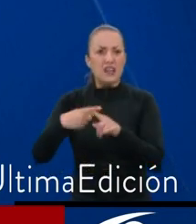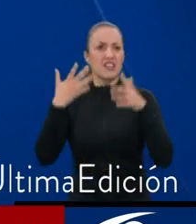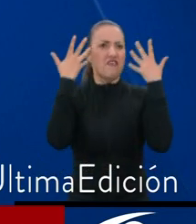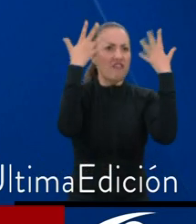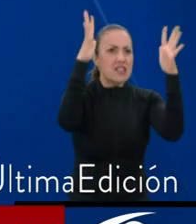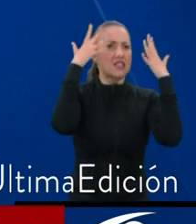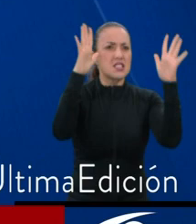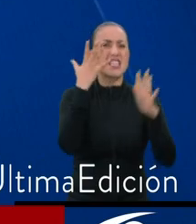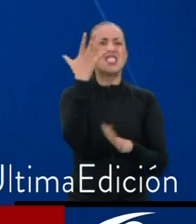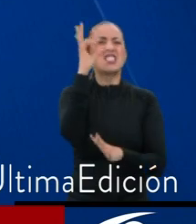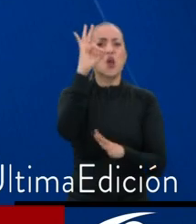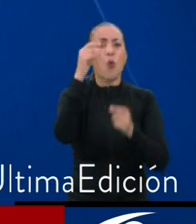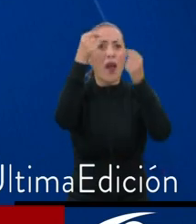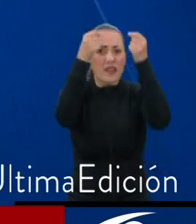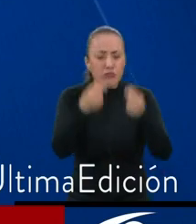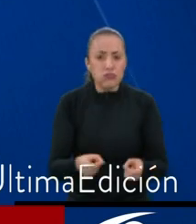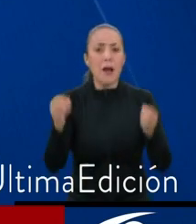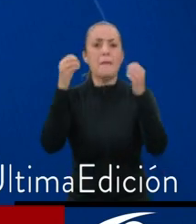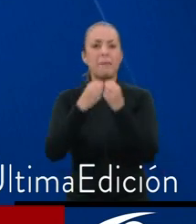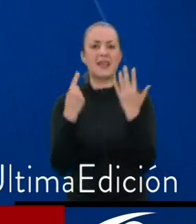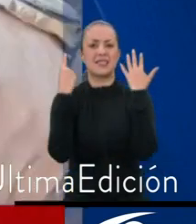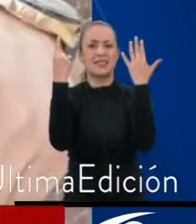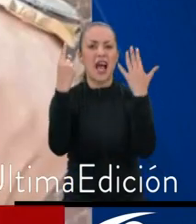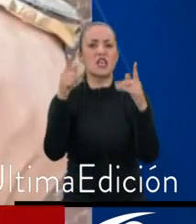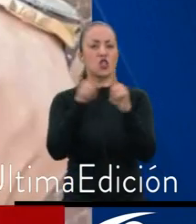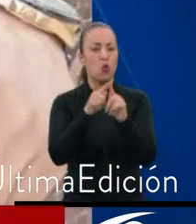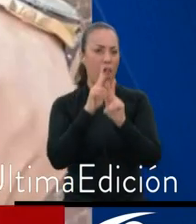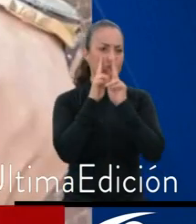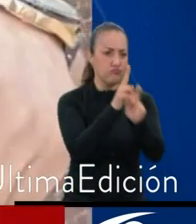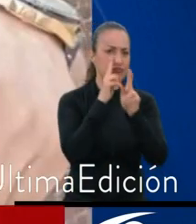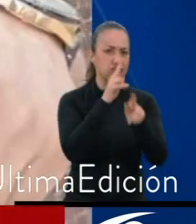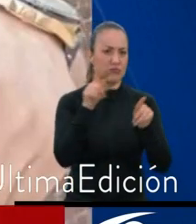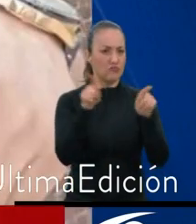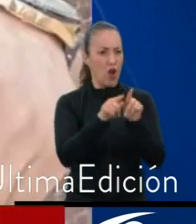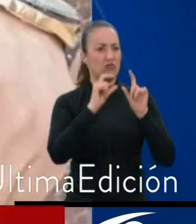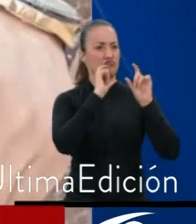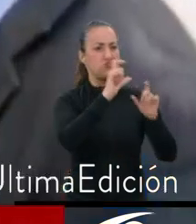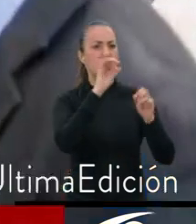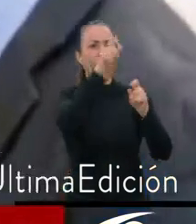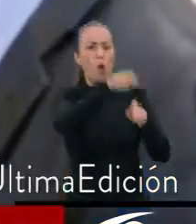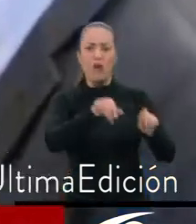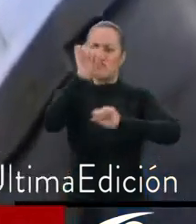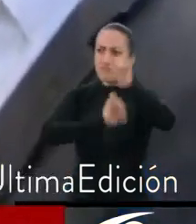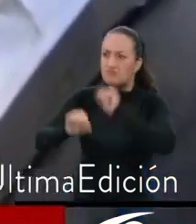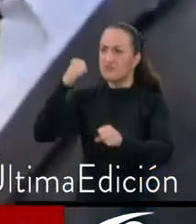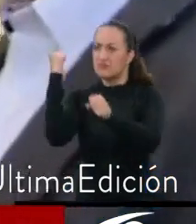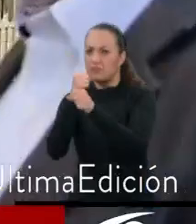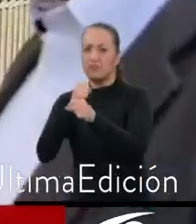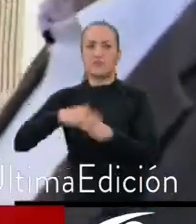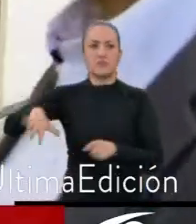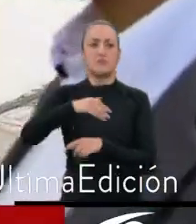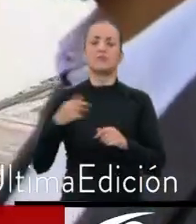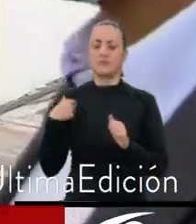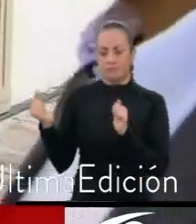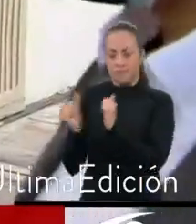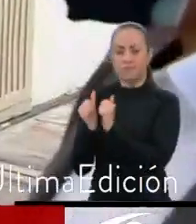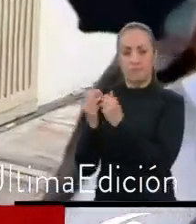quien este 24 de agosto cumpliría 42 años de edad, llevaba más de 15 años en la policía, donde alcanzó más de 50